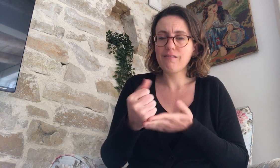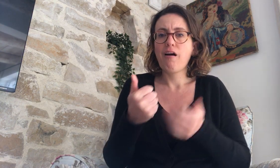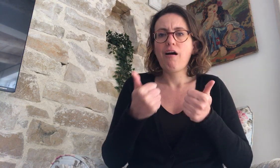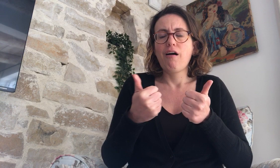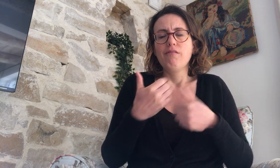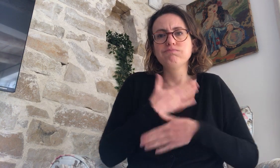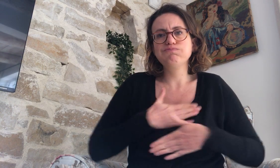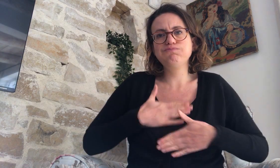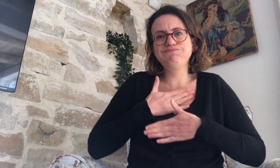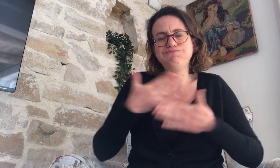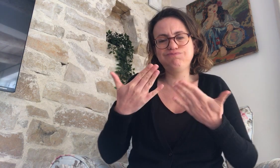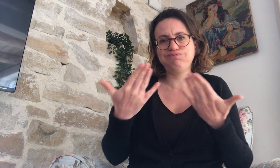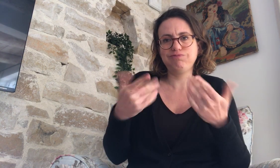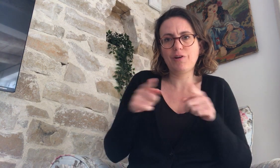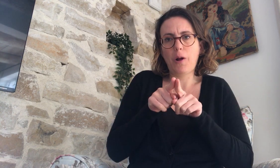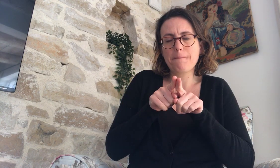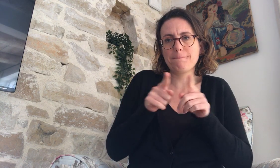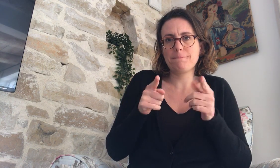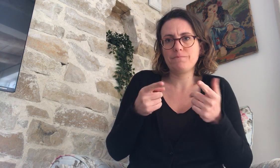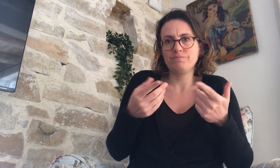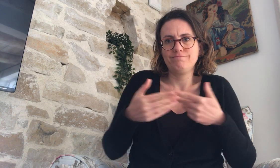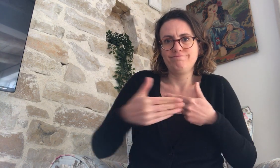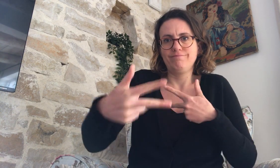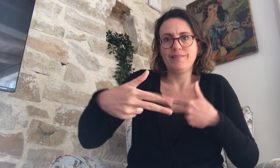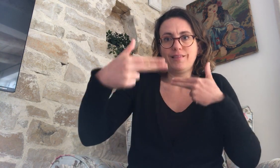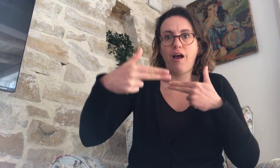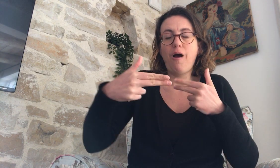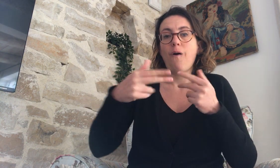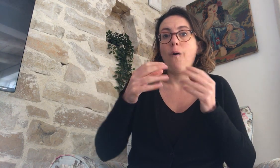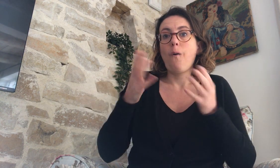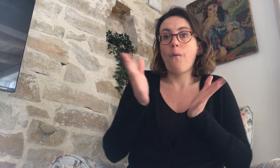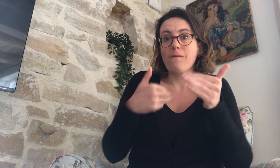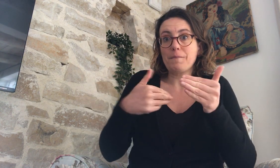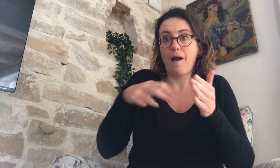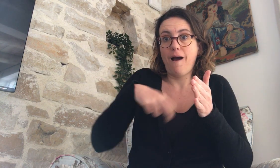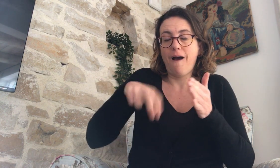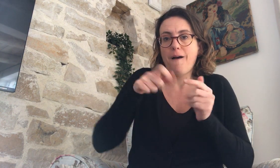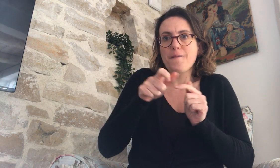Ce serait vraiment génial de mettre à profit ce temps de confinement